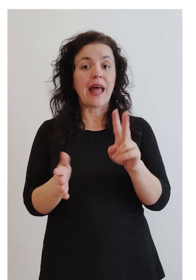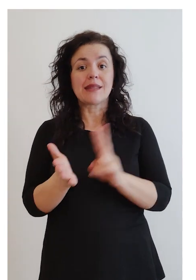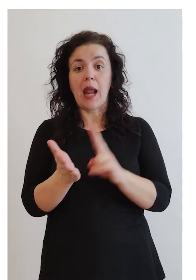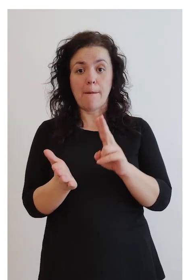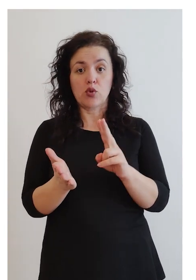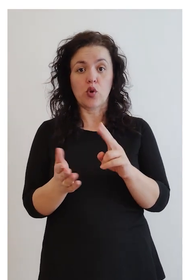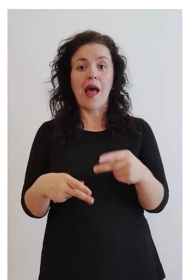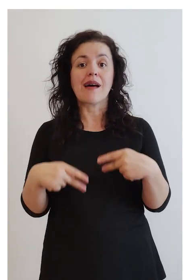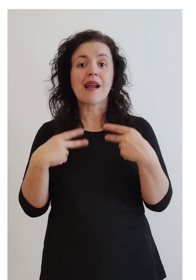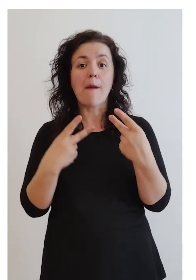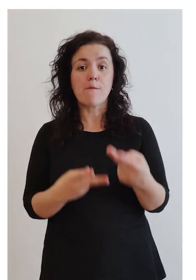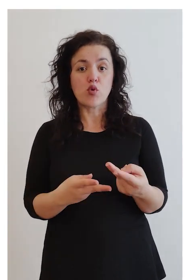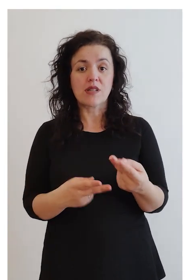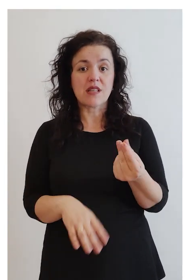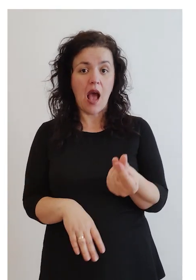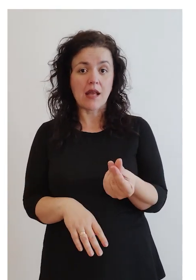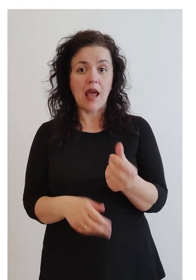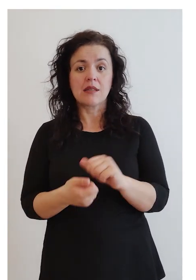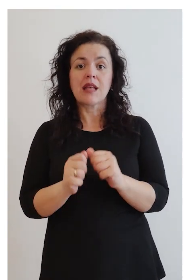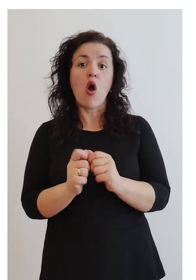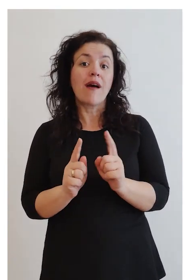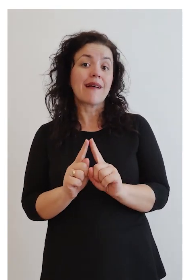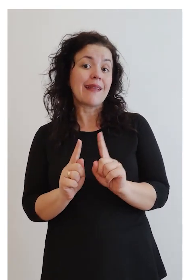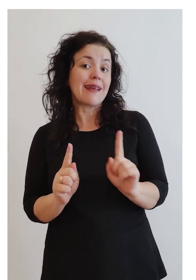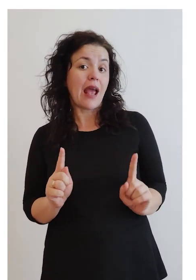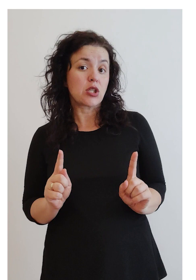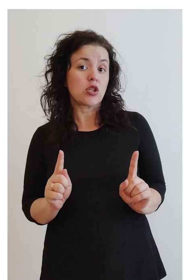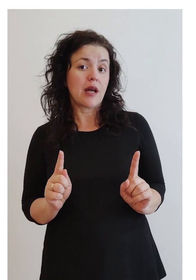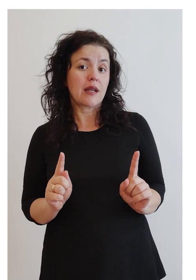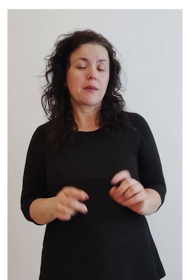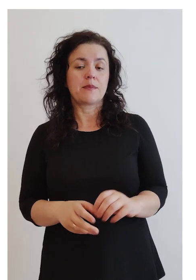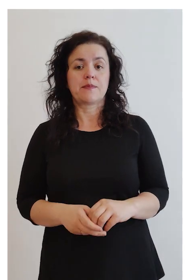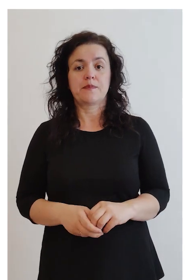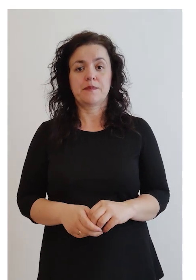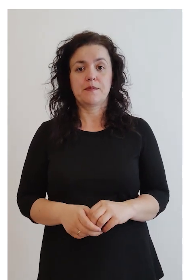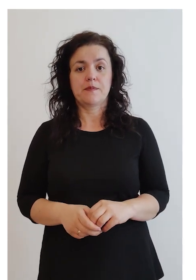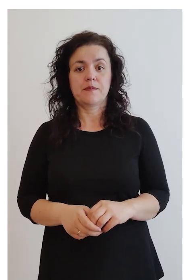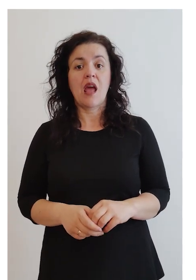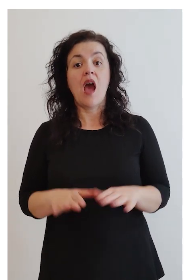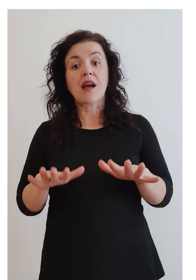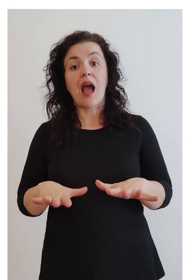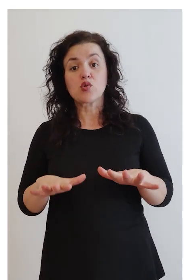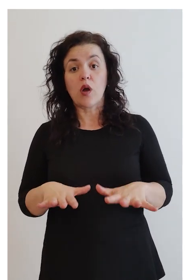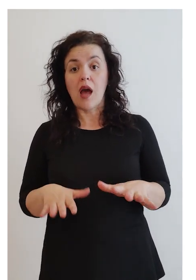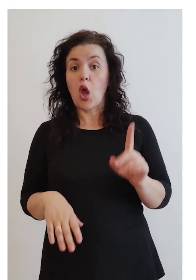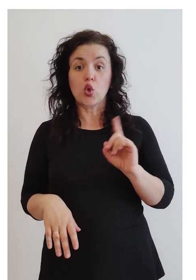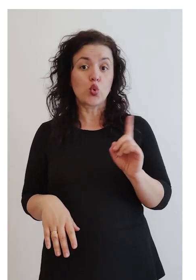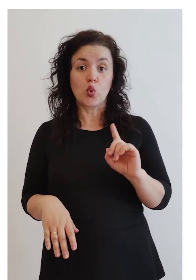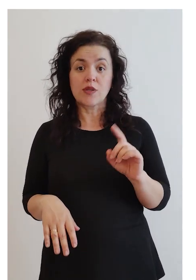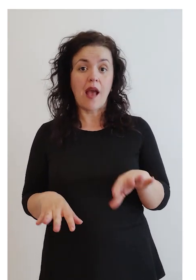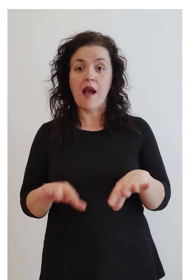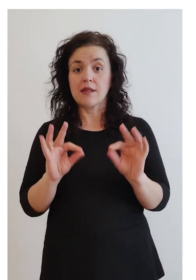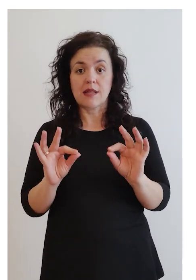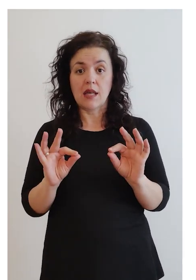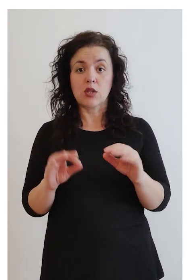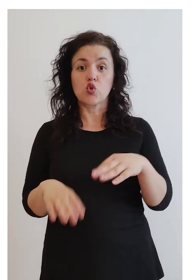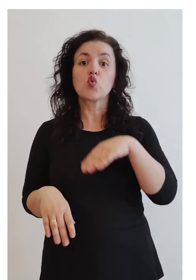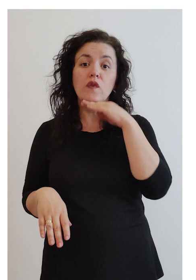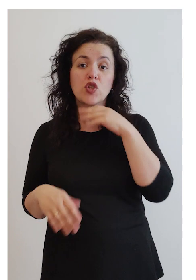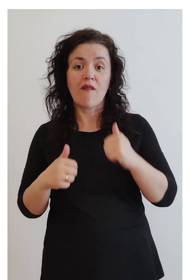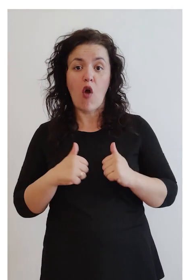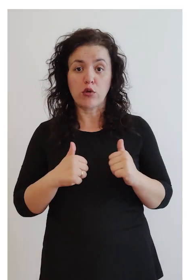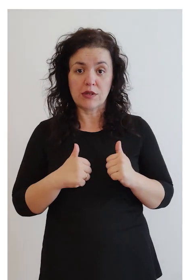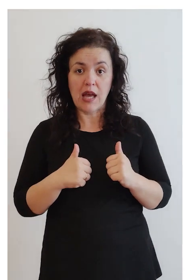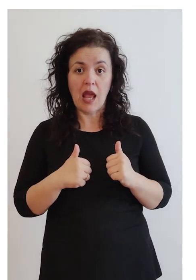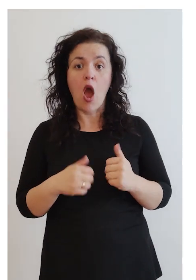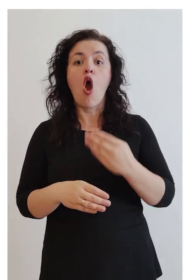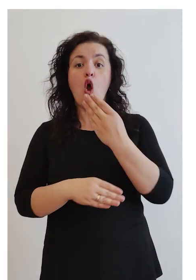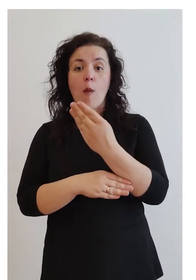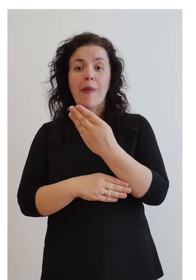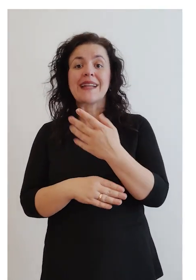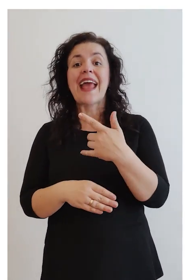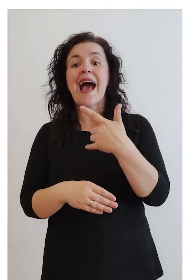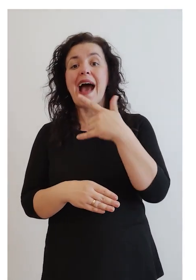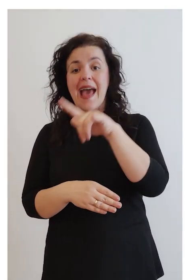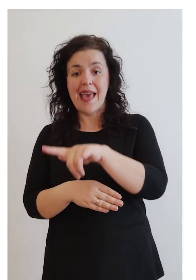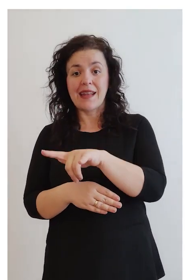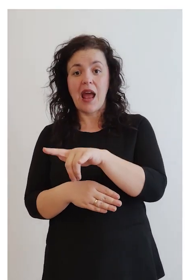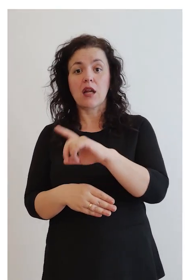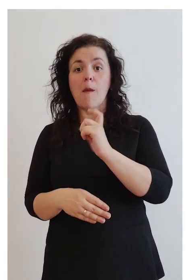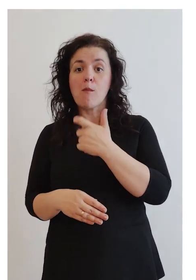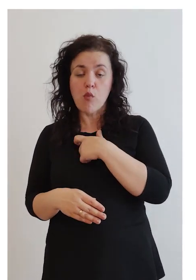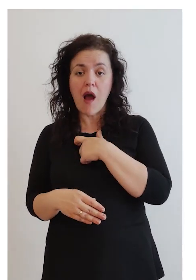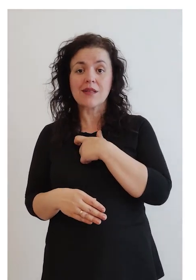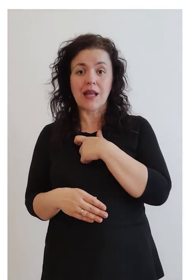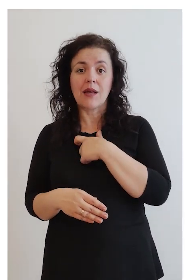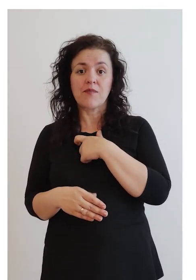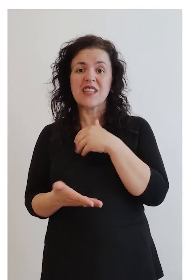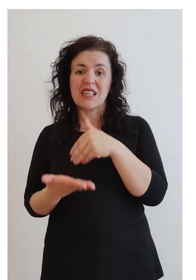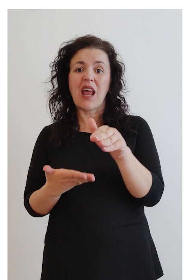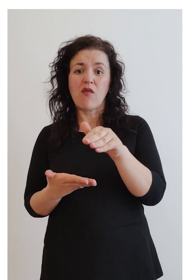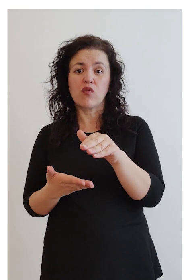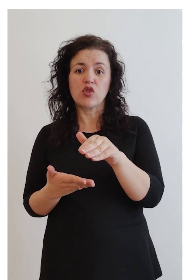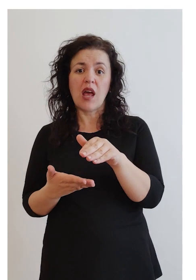În cazul în care nu se găsesc suficienți voluntari, compania aeriană poate în consecință să refuze neintenționat pasagerilor dreptul de a se îmbarca pe zborul lor.